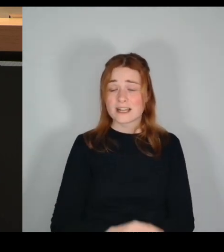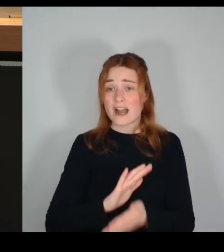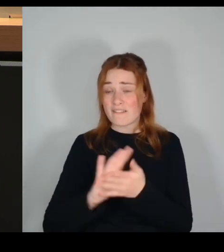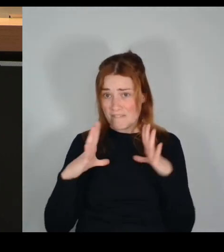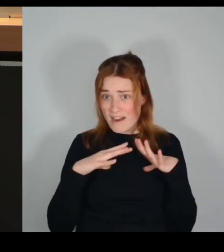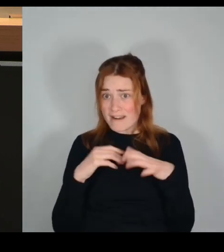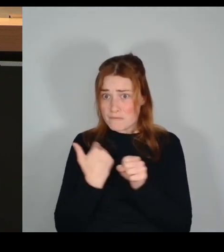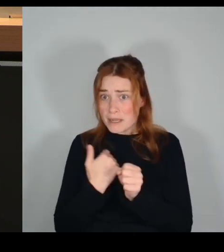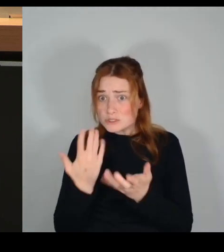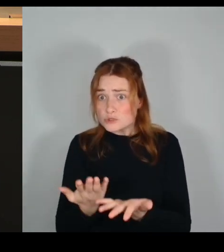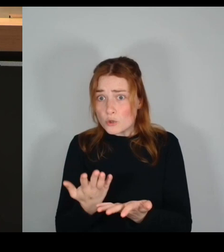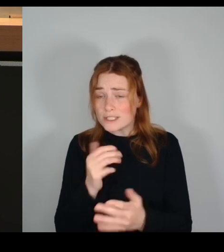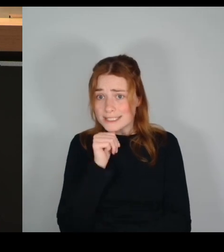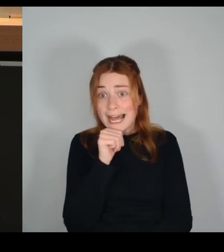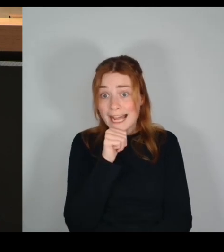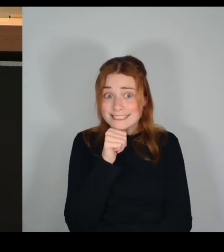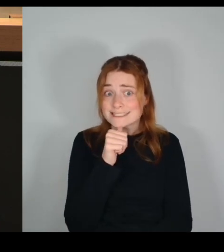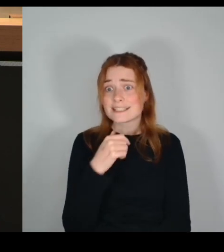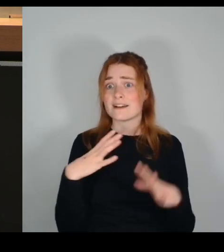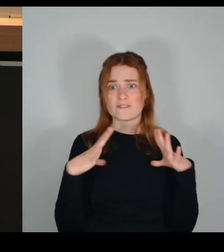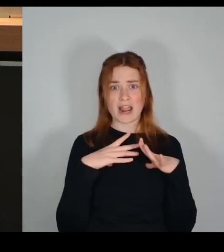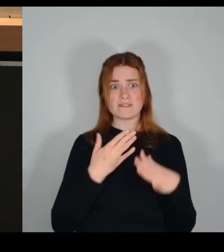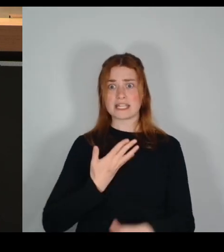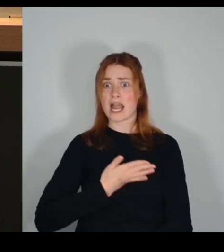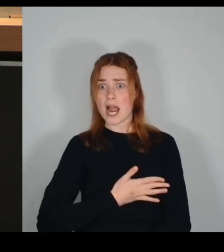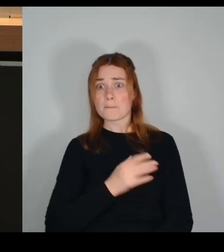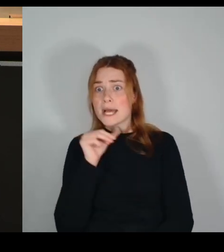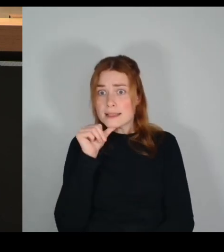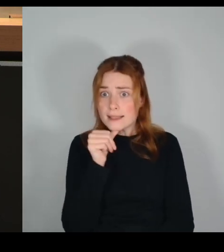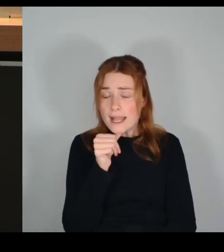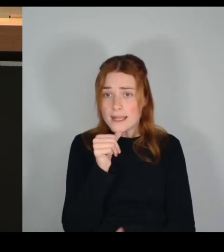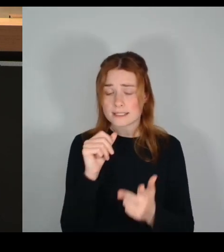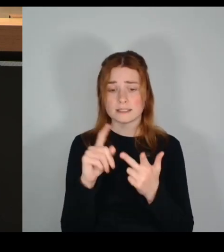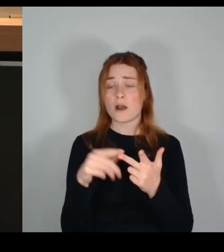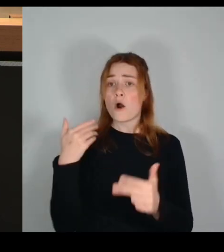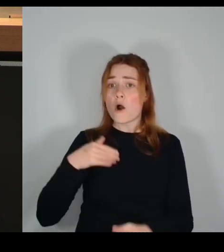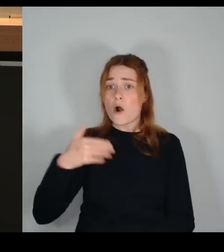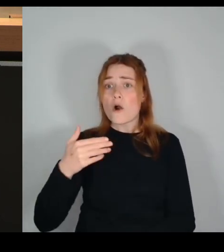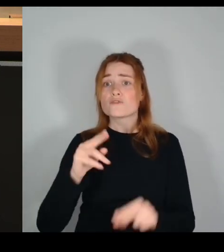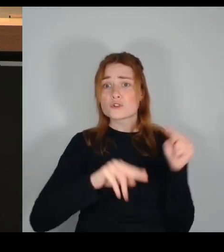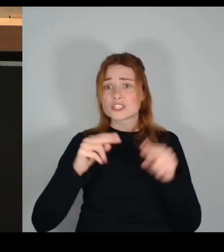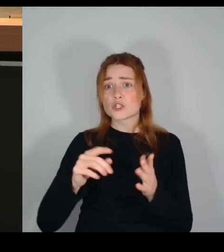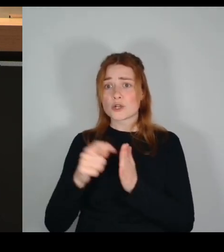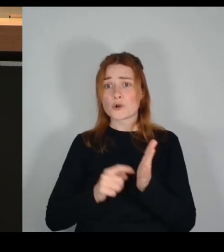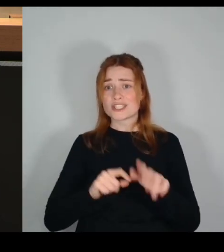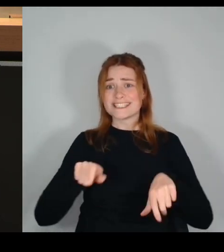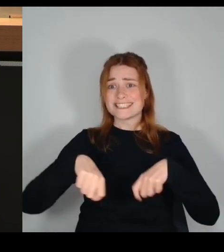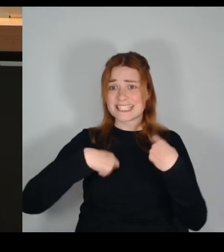ganz oft gibt es unterschiedliche Gründe, die für diese nicht Inanspruchnahme ihrer Rechte verantwortlich sind.